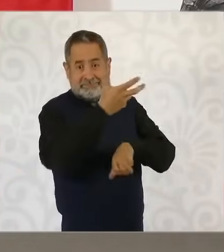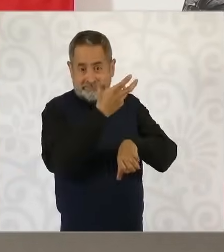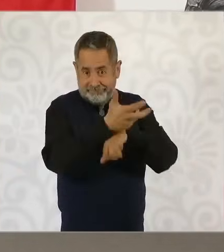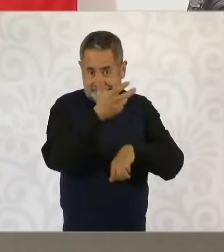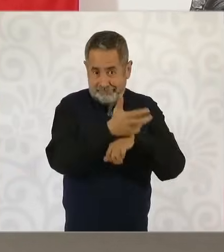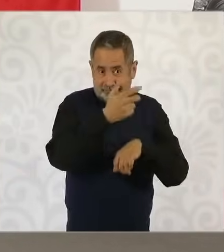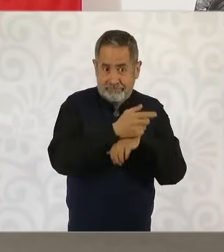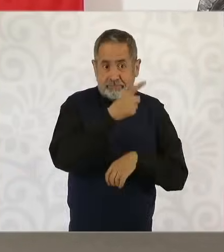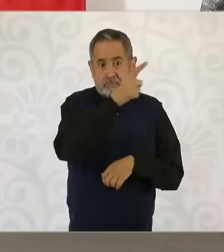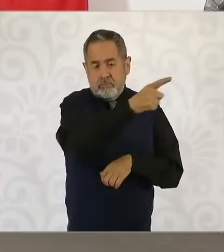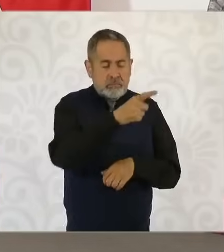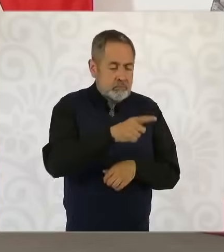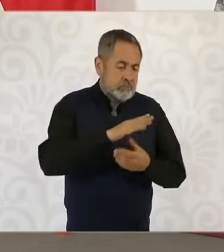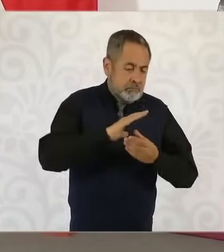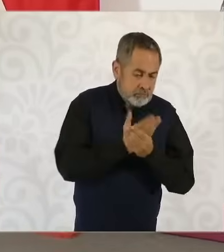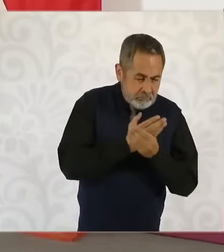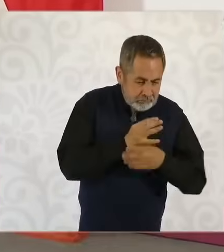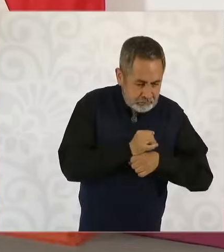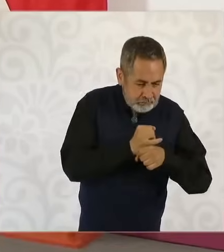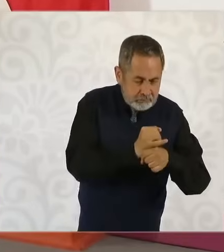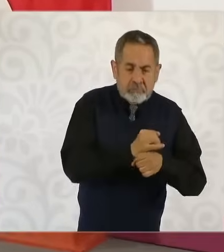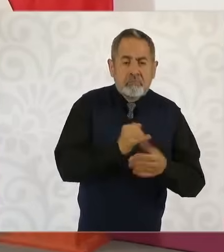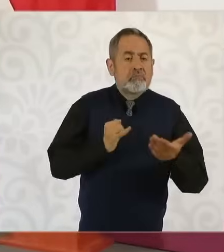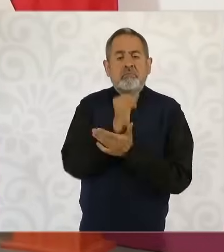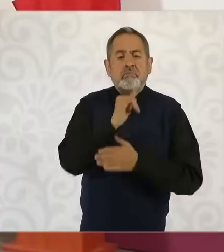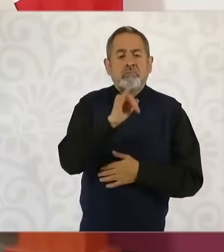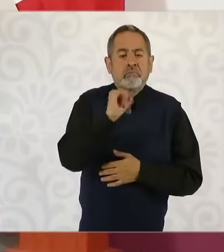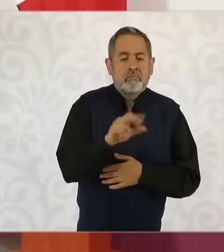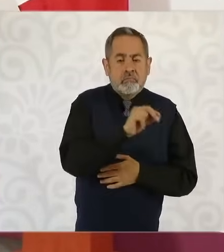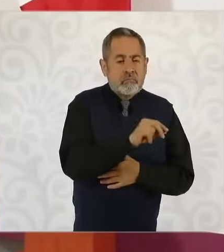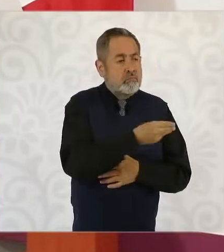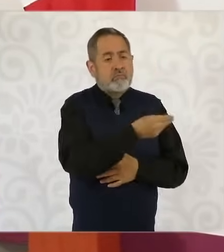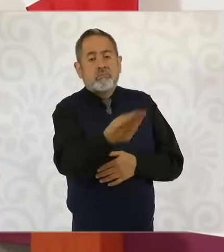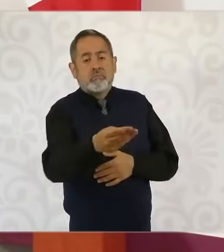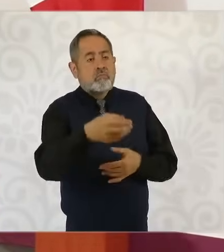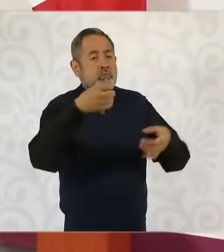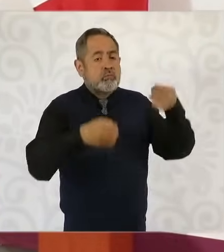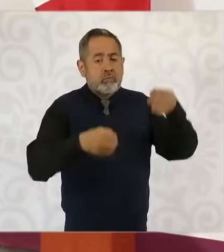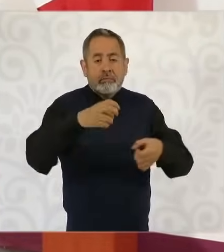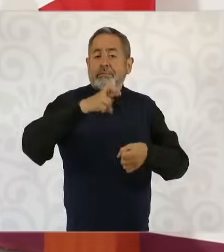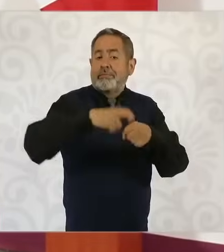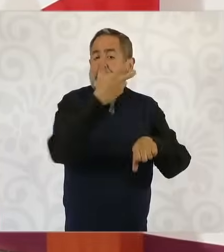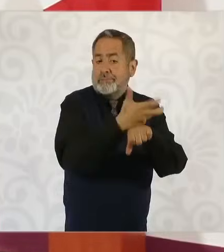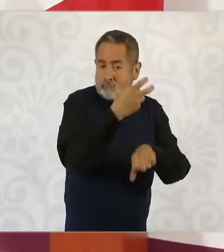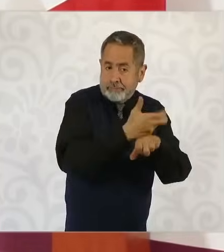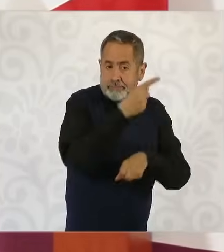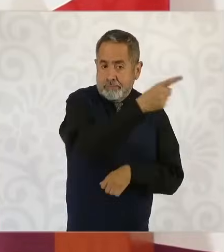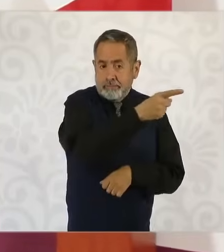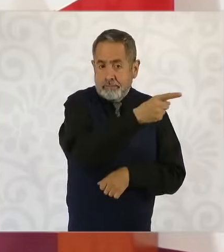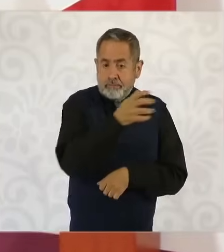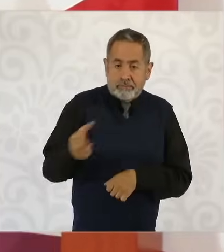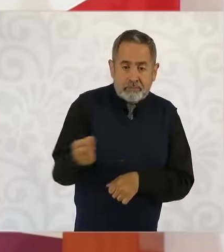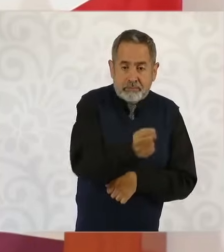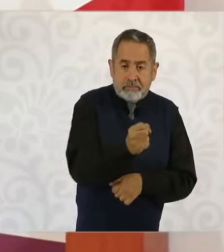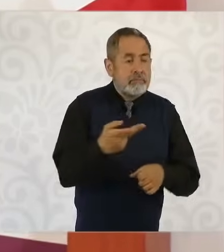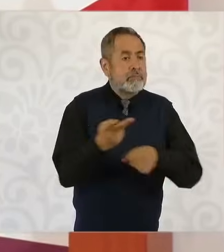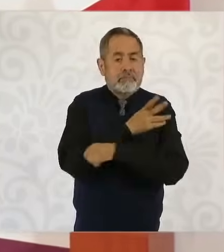Unidos quien va a determinar ante un juez en los Estados Unidos qué sanciones tendría una persona